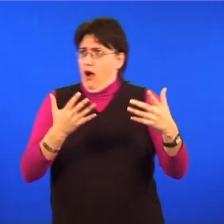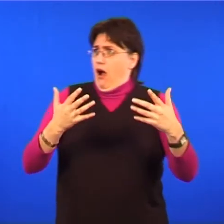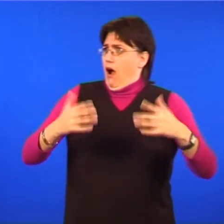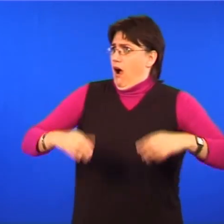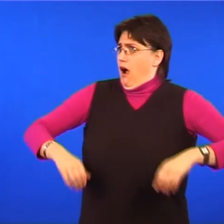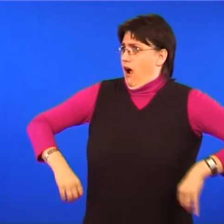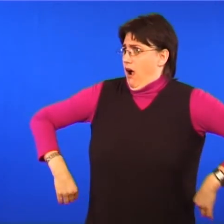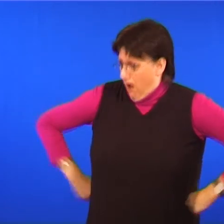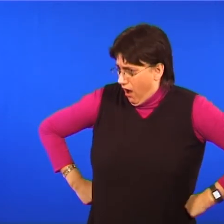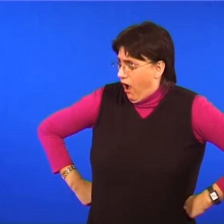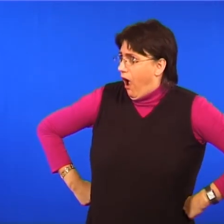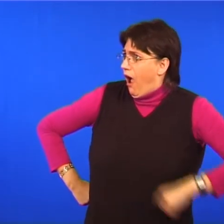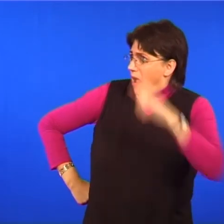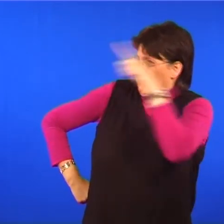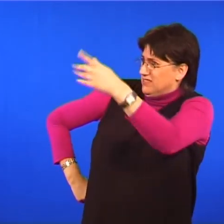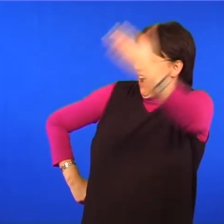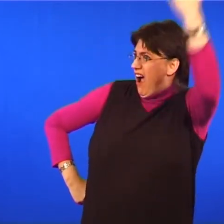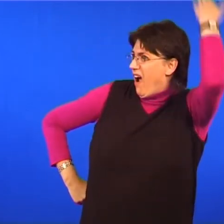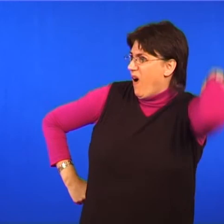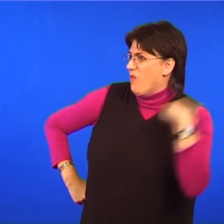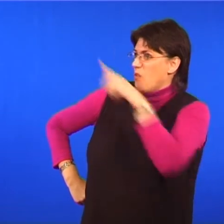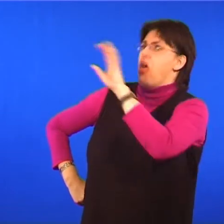Þá reiddist kerling og mælti: „Þér má það Páll;